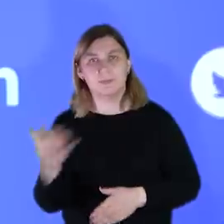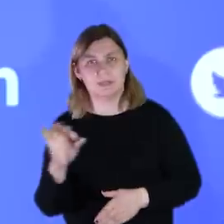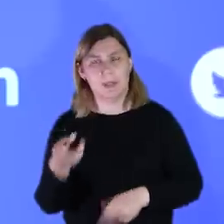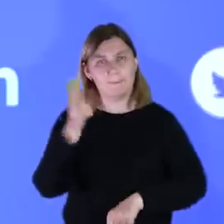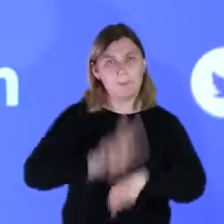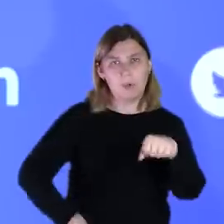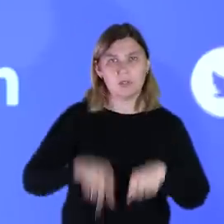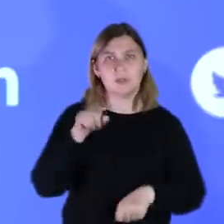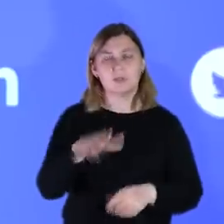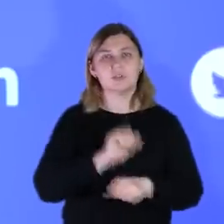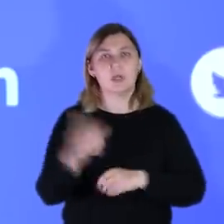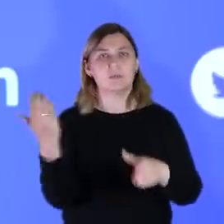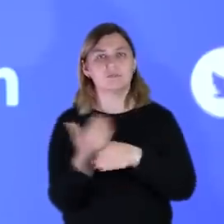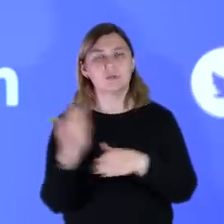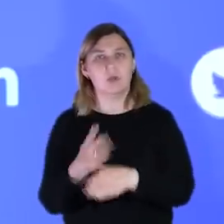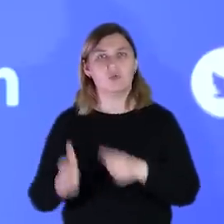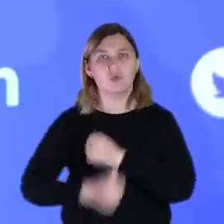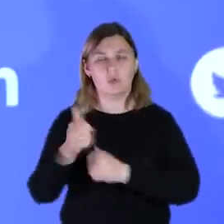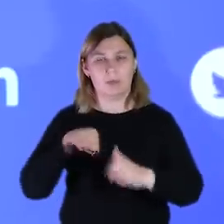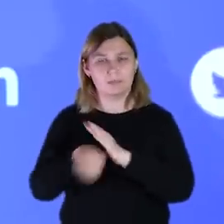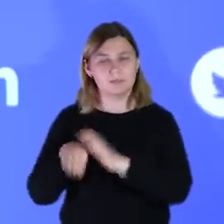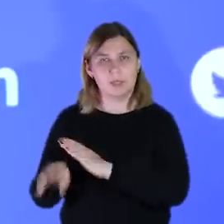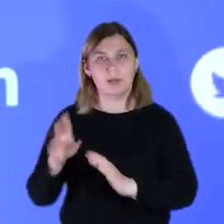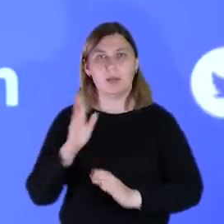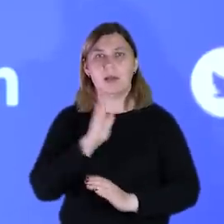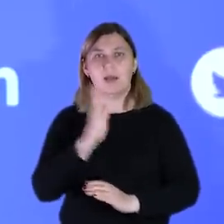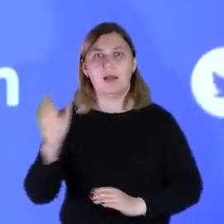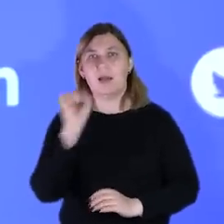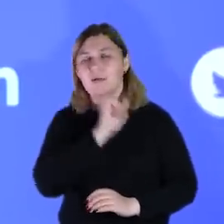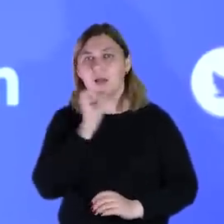oraz gdzie m.in. są przechowywane dokumenty i archiwalia, które później jak po sznurku